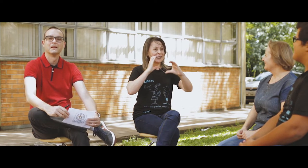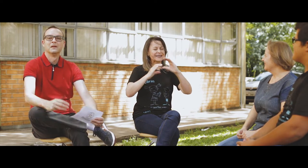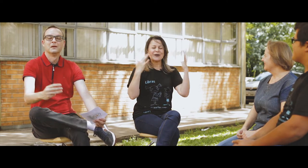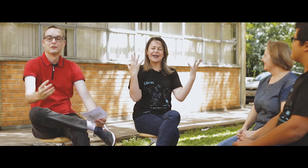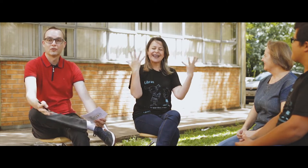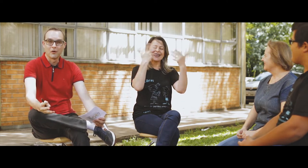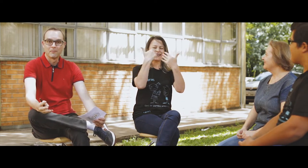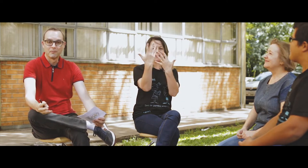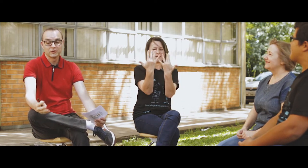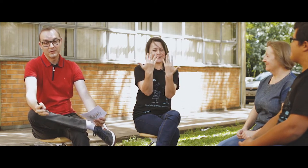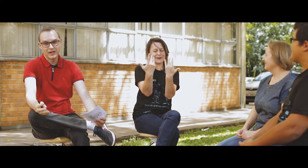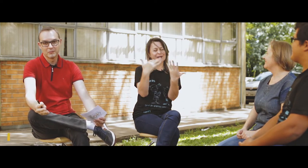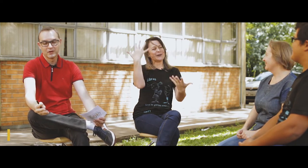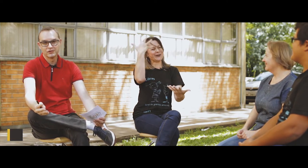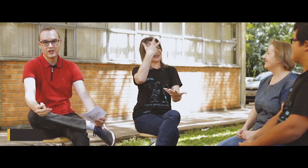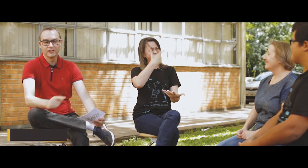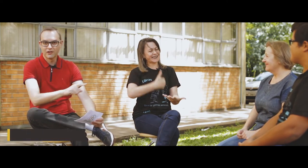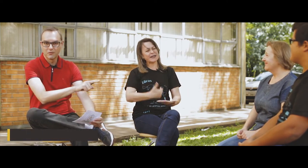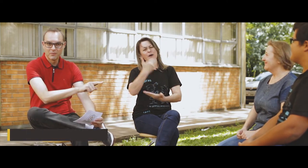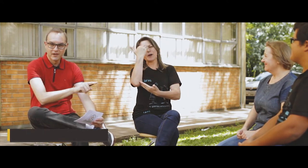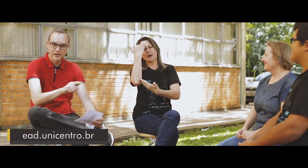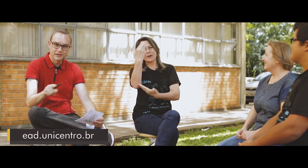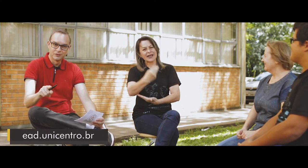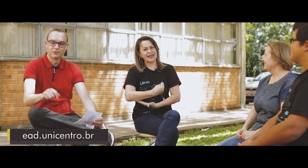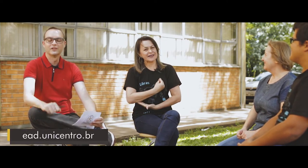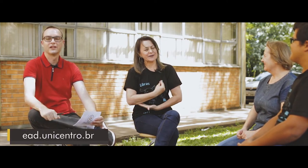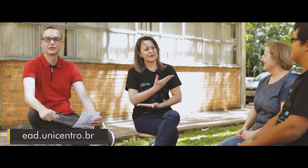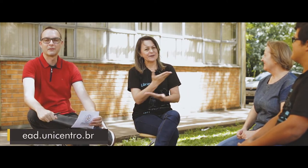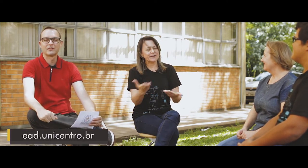Pessoal, muito obrigado pela audiência acompanhem aqui no endereço que está passando